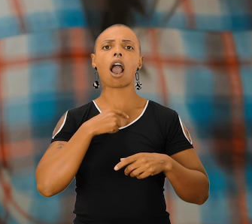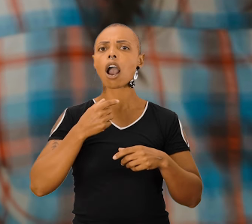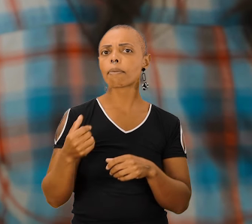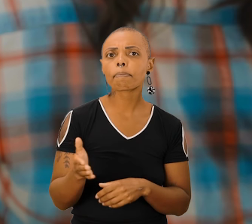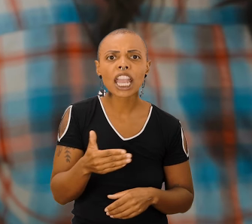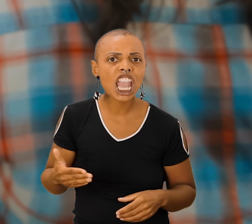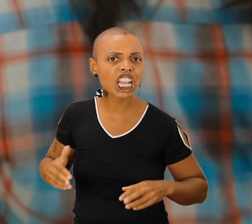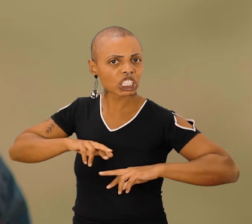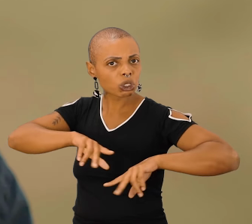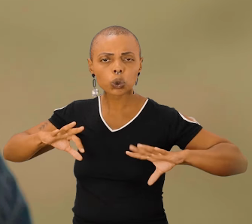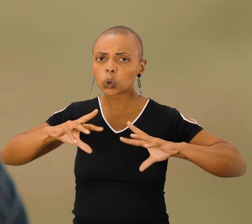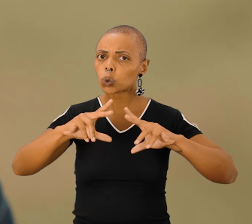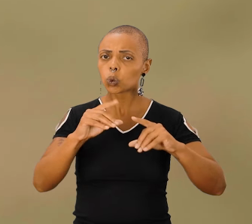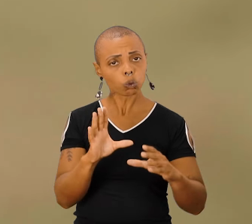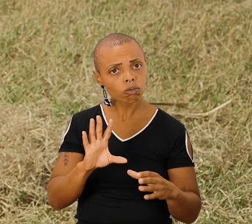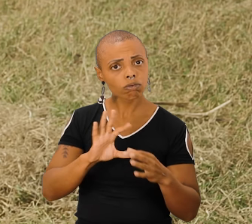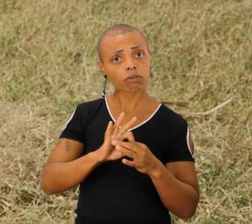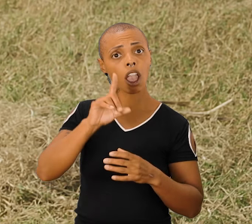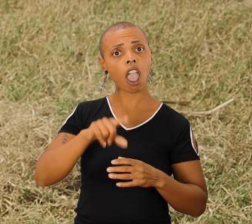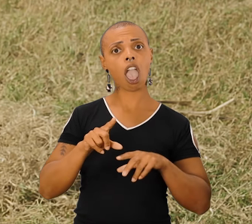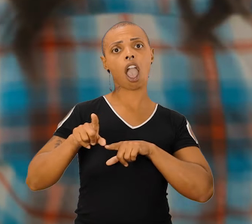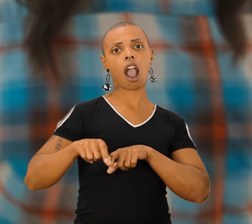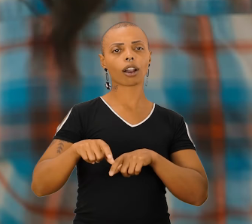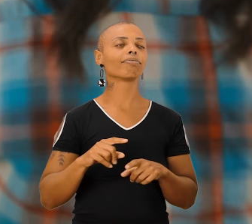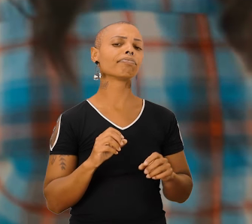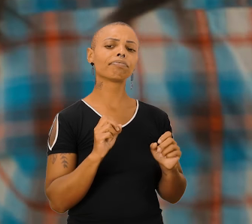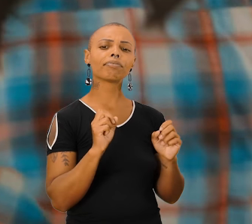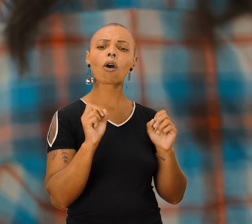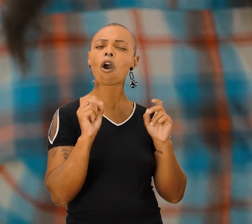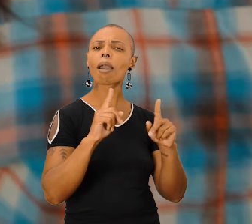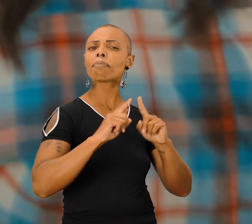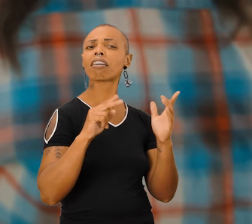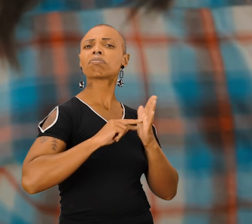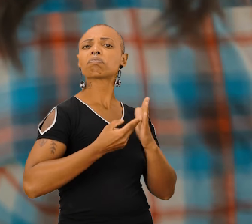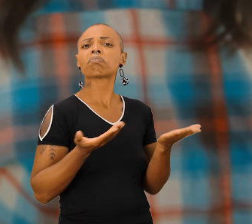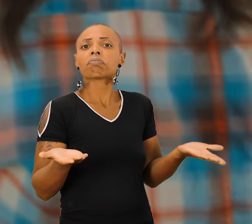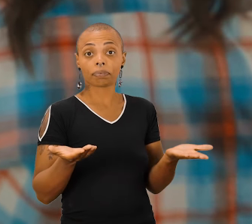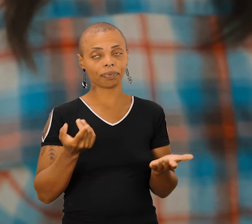[Jotapê] Certo, mas o que isso significa? [Chico] Olha, presta atenção aqui, que o Chiquinho vai explicar melhor.